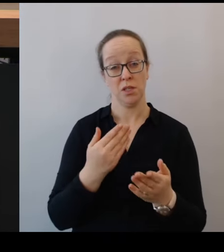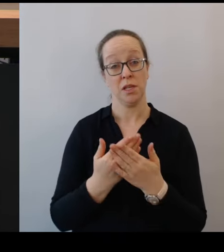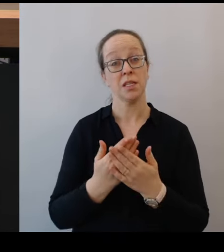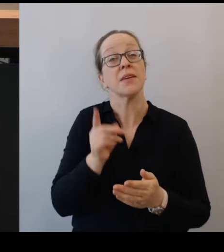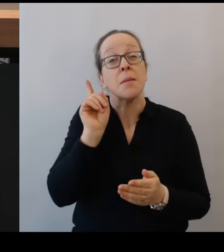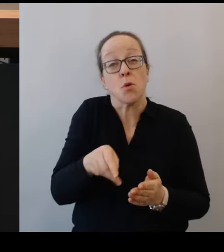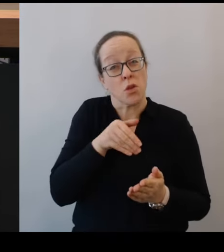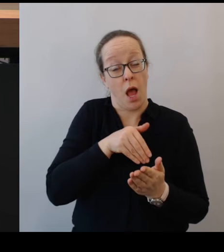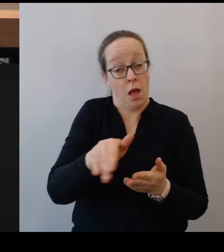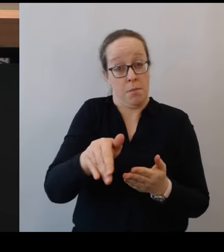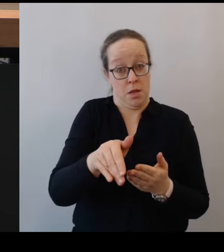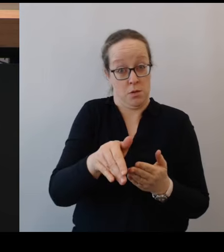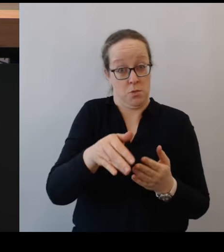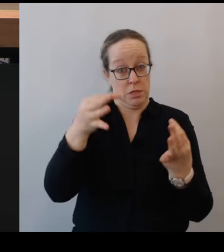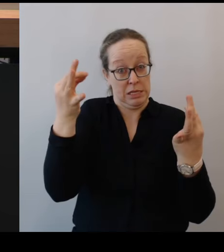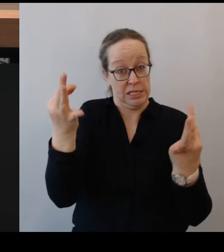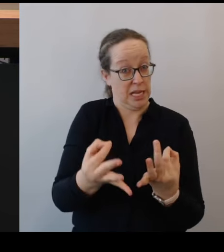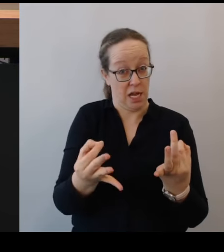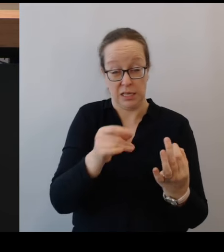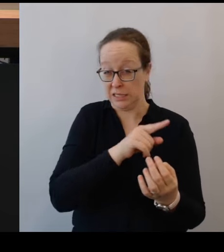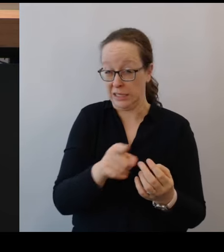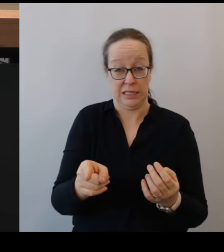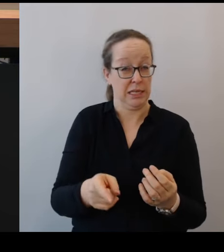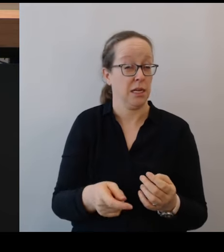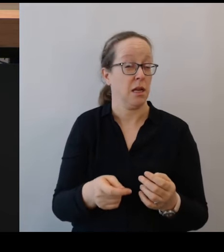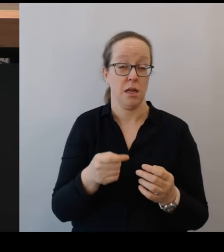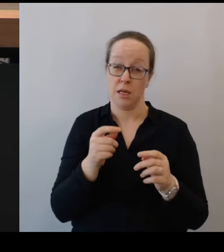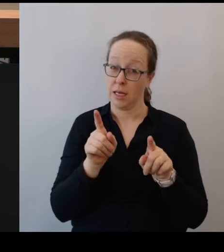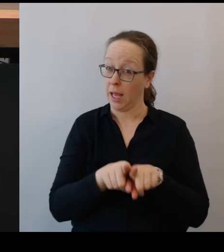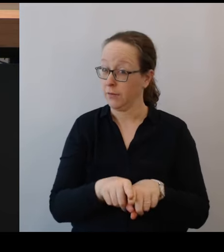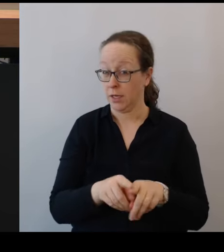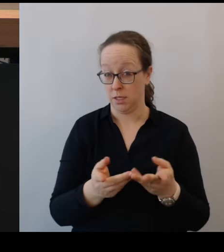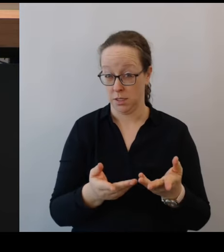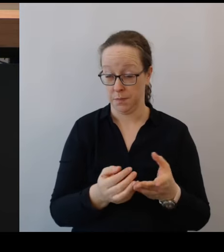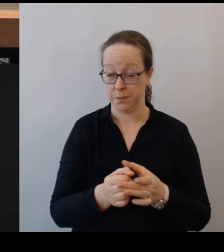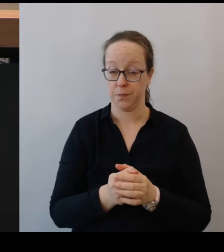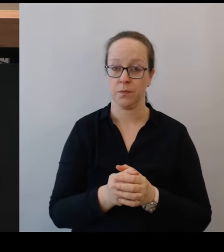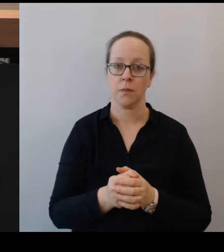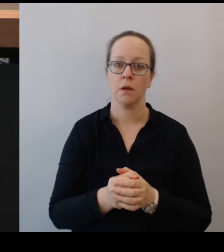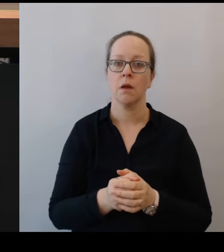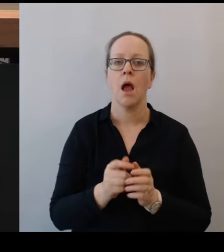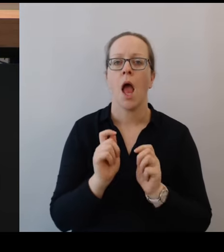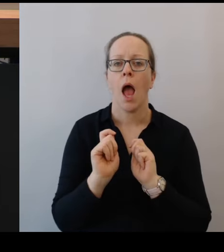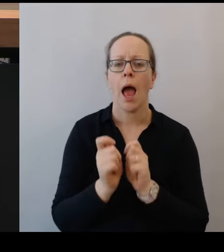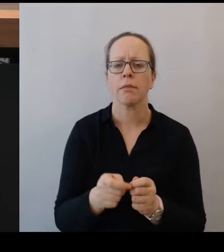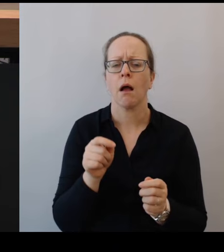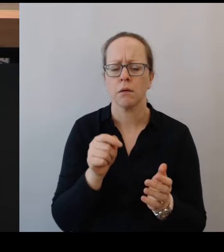Das einzig Positive in diesem Antrag ist lediglich die Erkenntnis, dass es Lücken in den